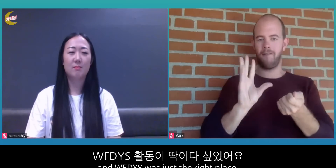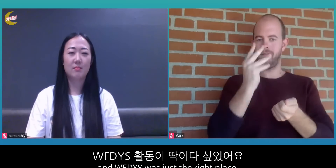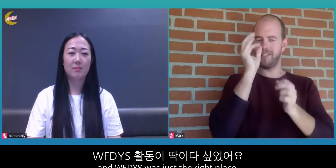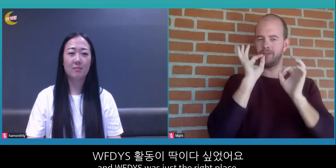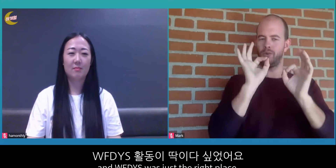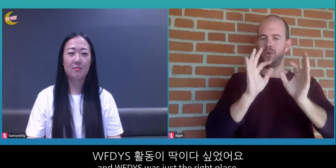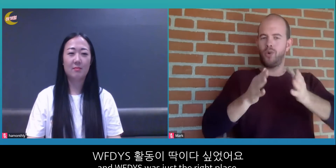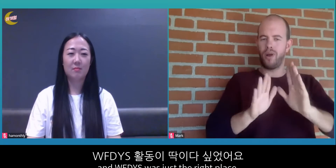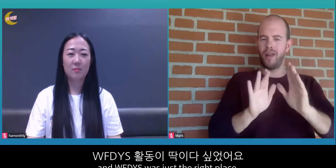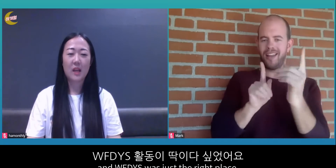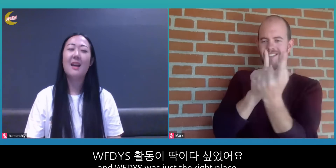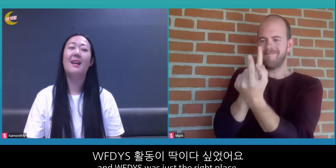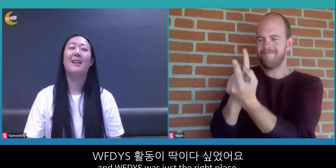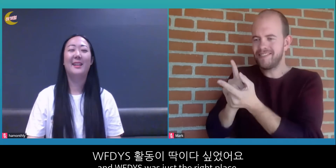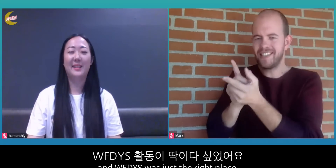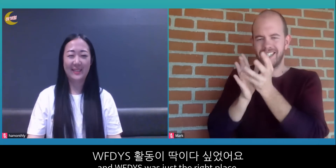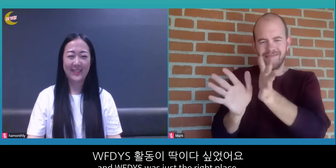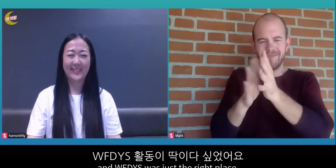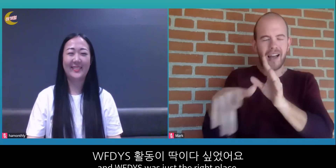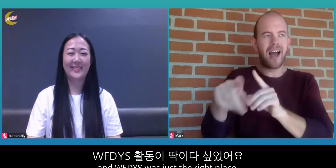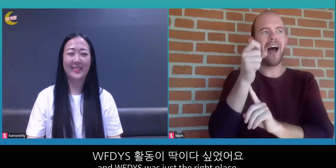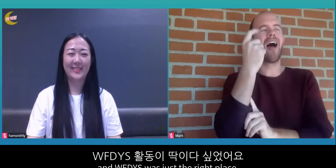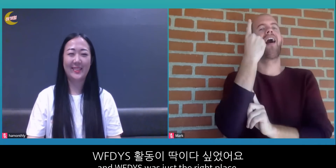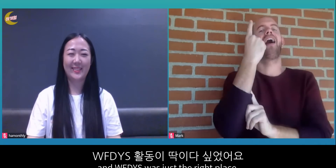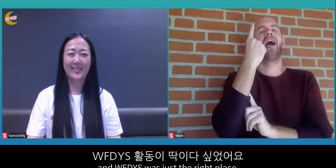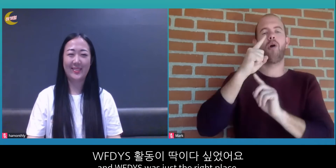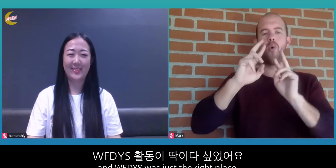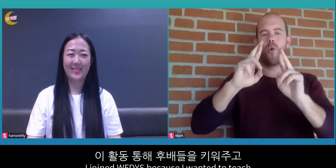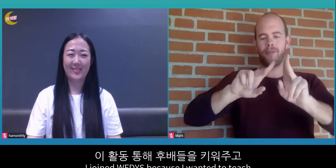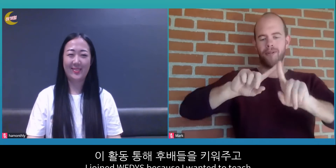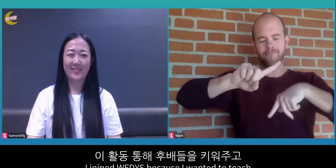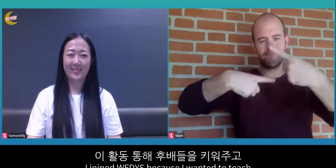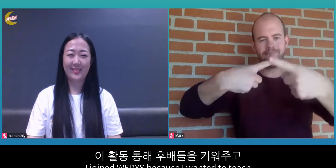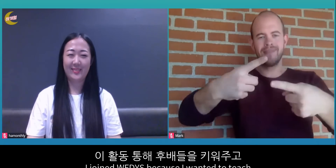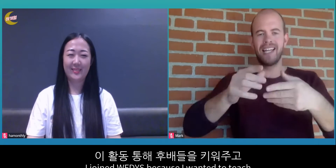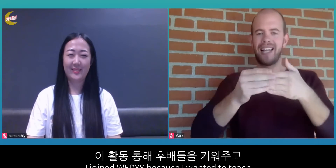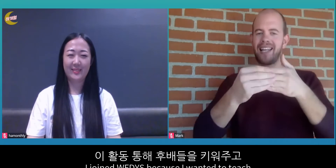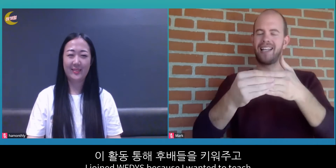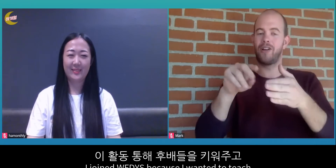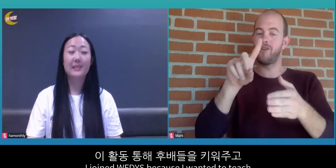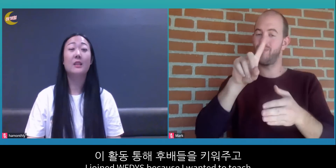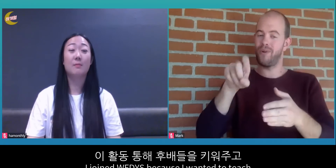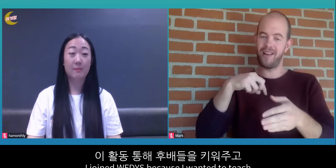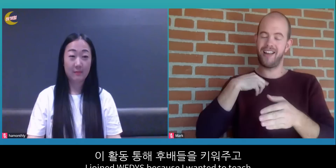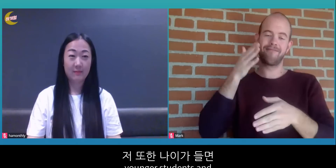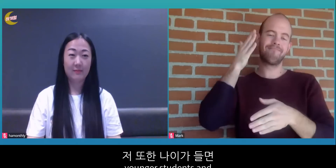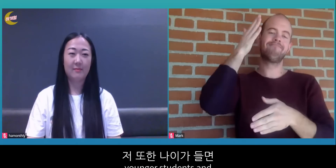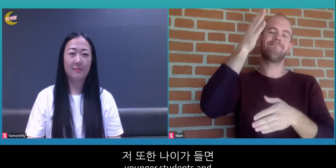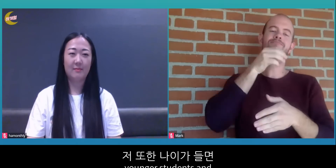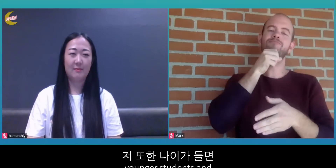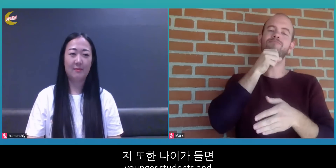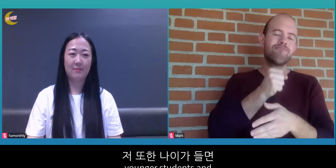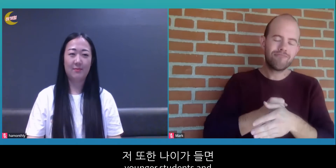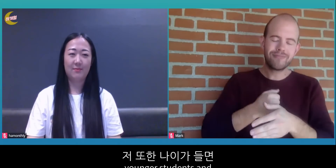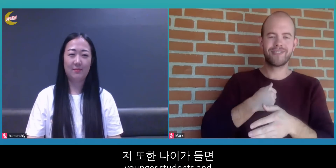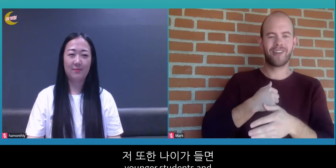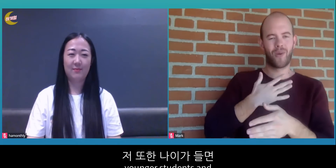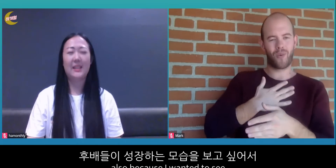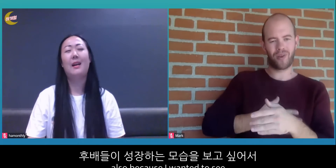、WFDYSはちょうどいい場所でした。 WFDYSに参加したのは、 若い学生 に教えたいと思ったからです。 また 、年を とった